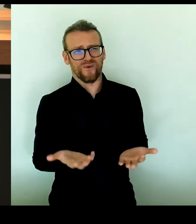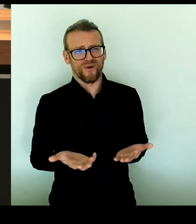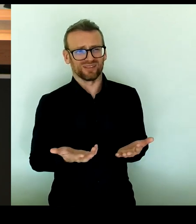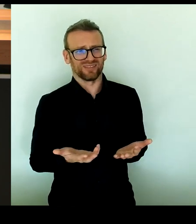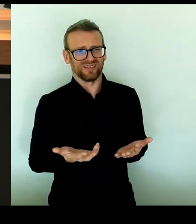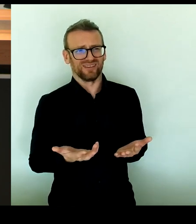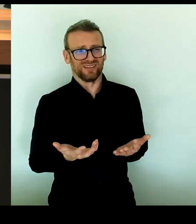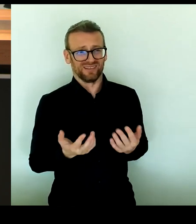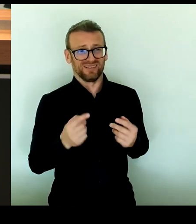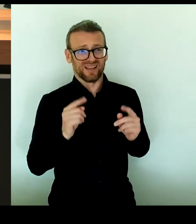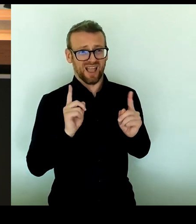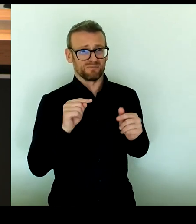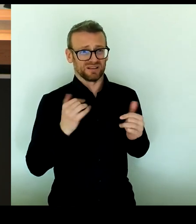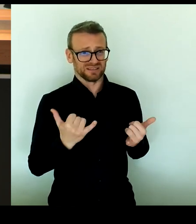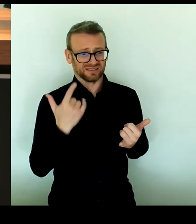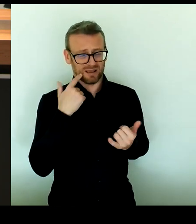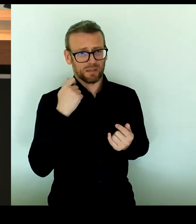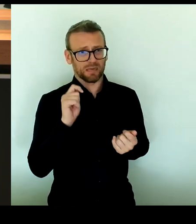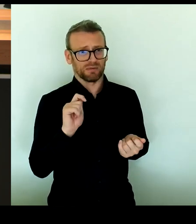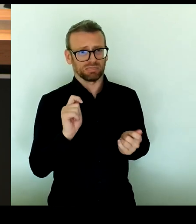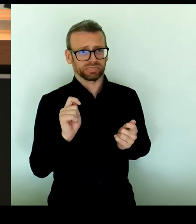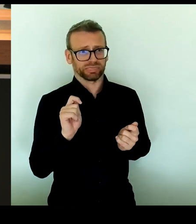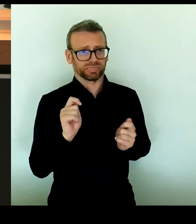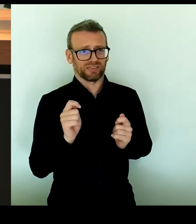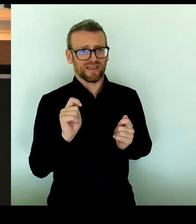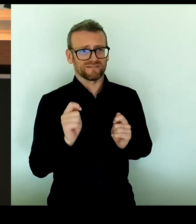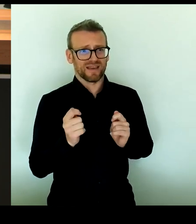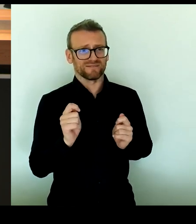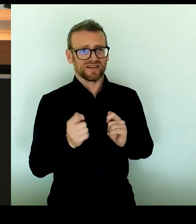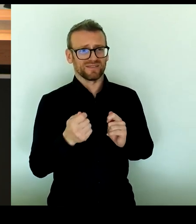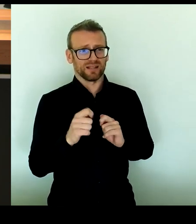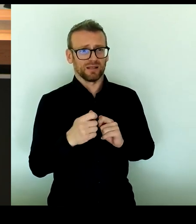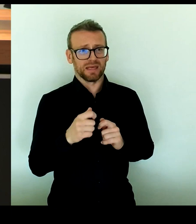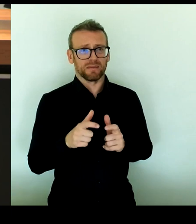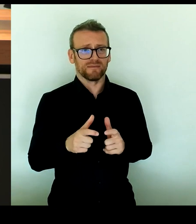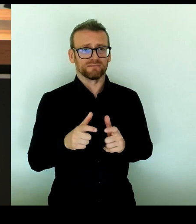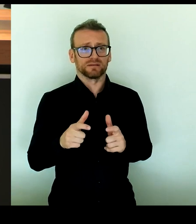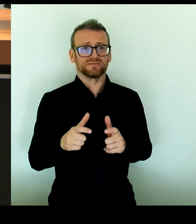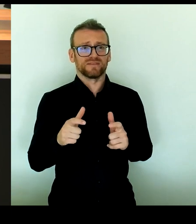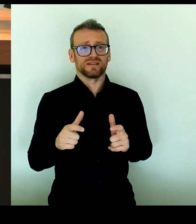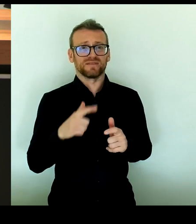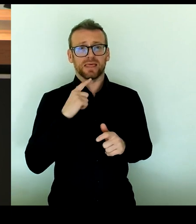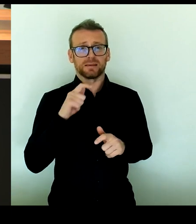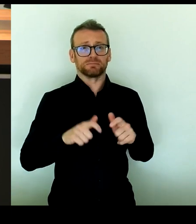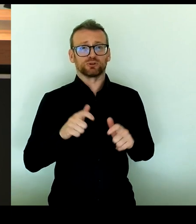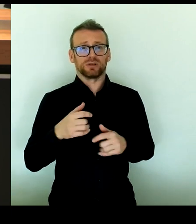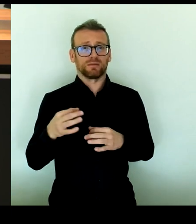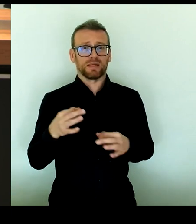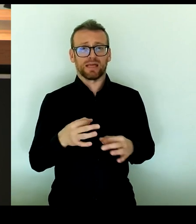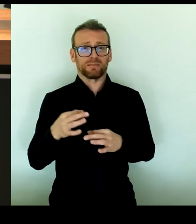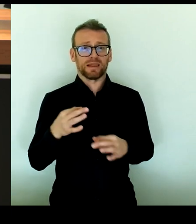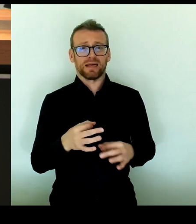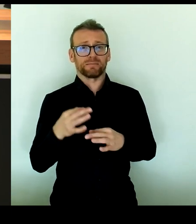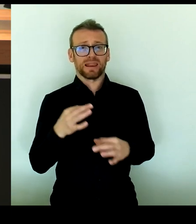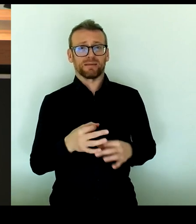dann verdrängt wurden. Und die Verdrängung von Künstlerinnen und Künstlern, die dieser Stadt urban und lebenswert machen,